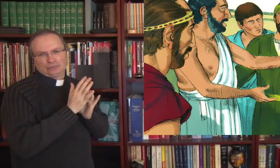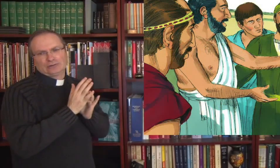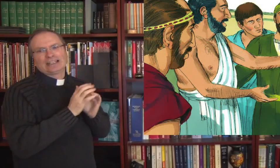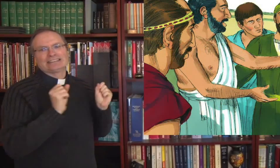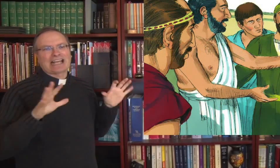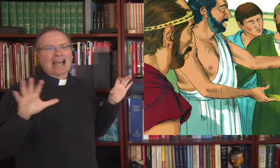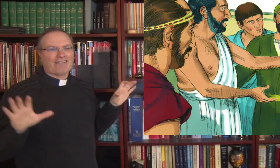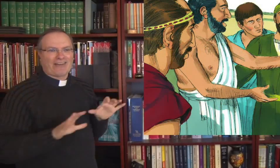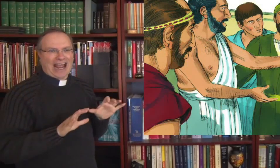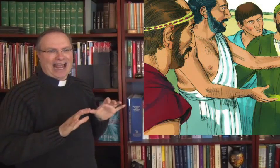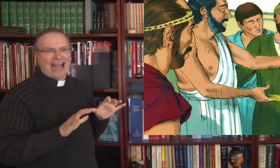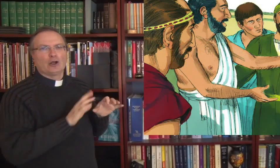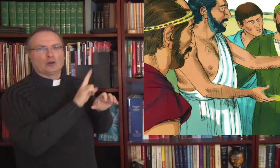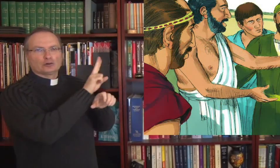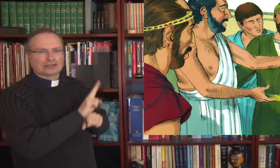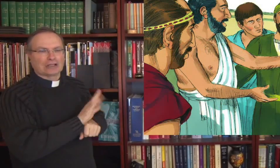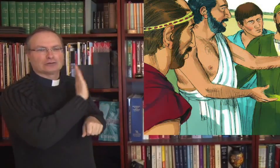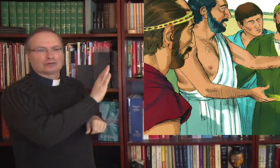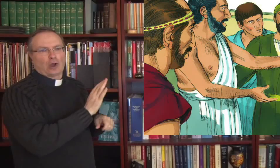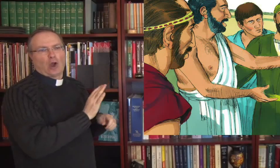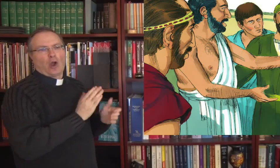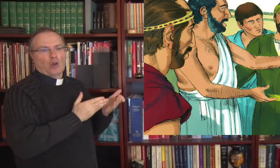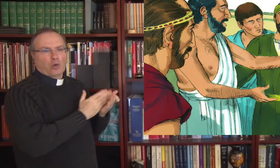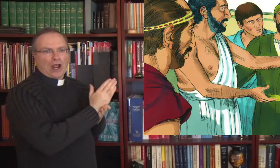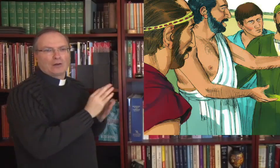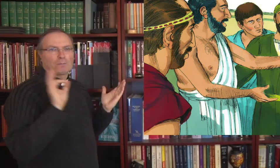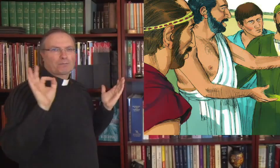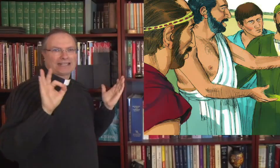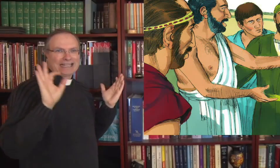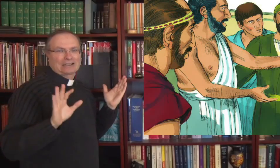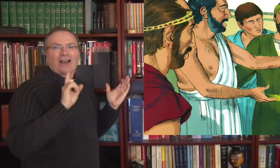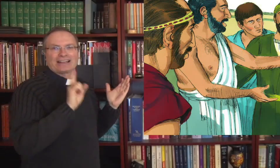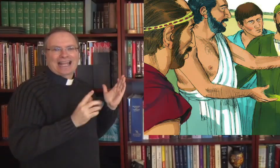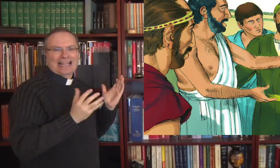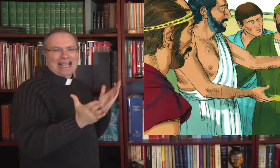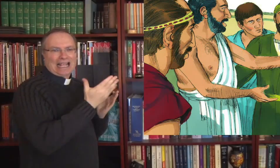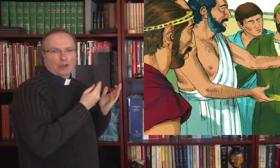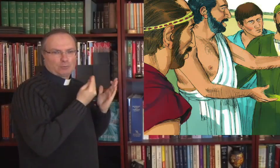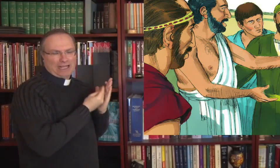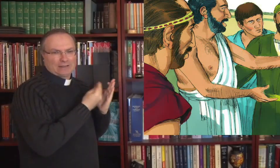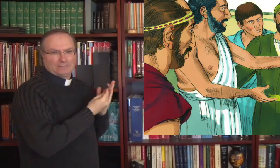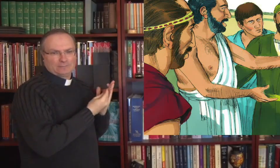sans faire usage de son droit de prédicateur d’être rémunéré.